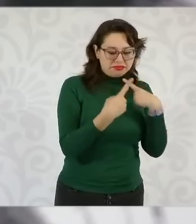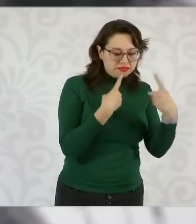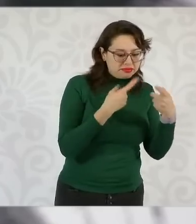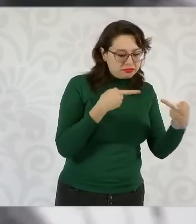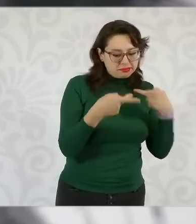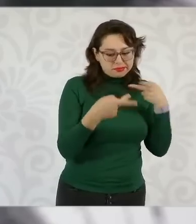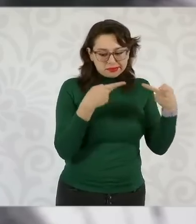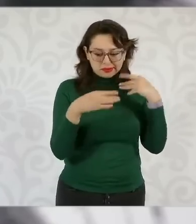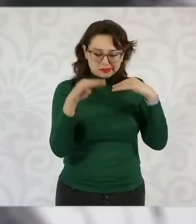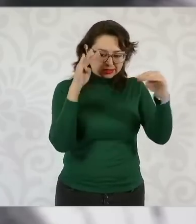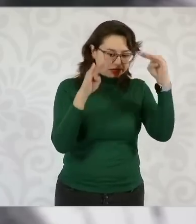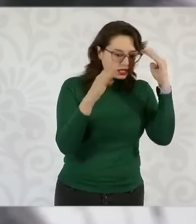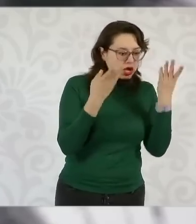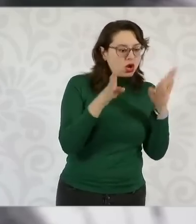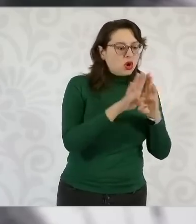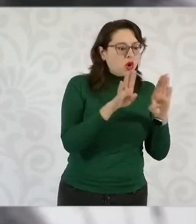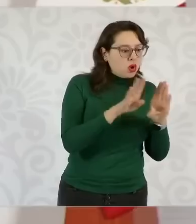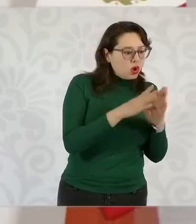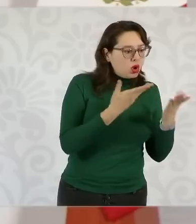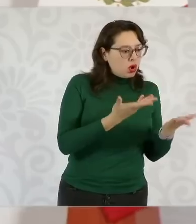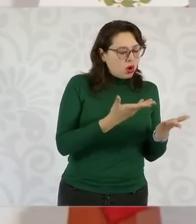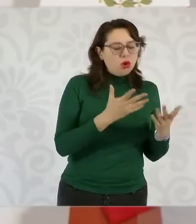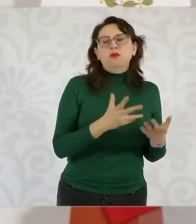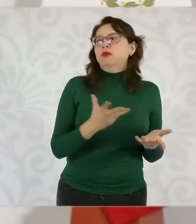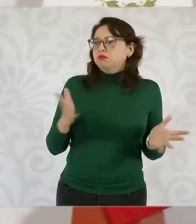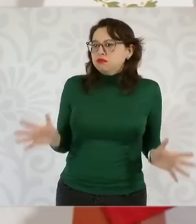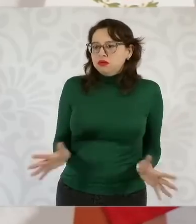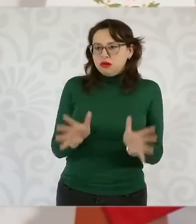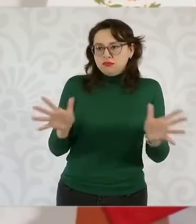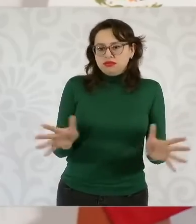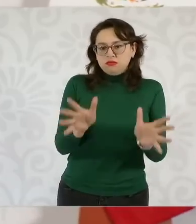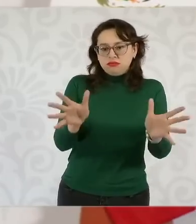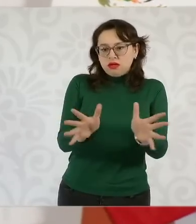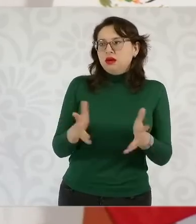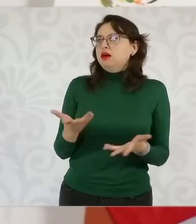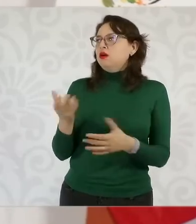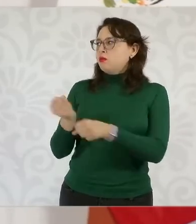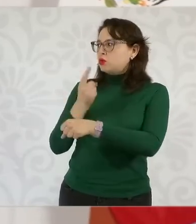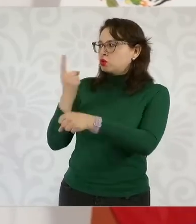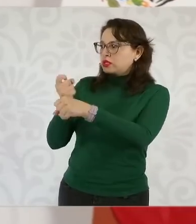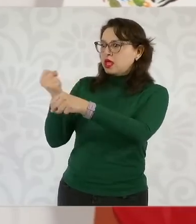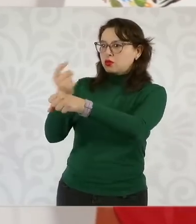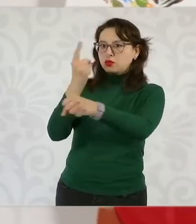empresas de ver qué necesitan para poder generar las condiciones de inversión Home Depot pues